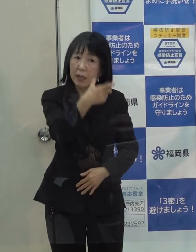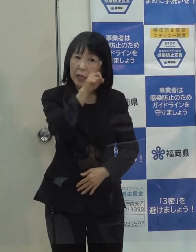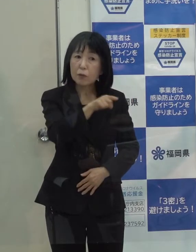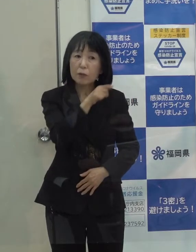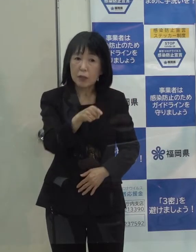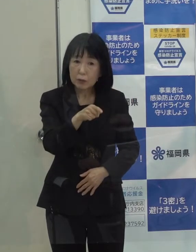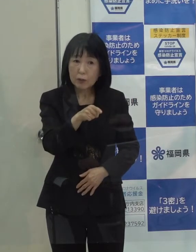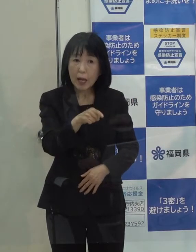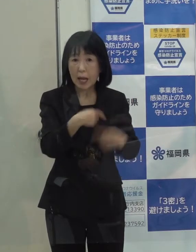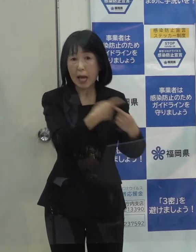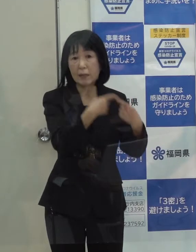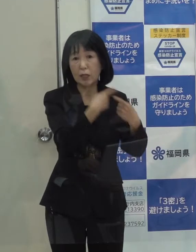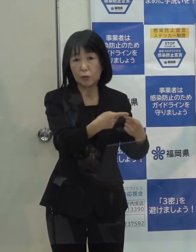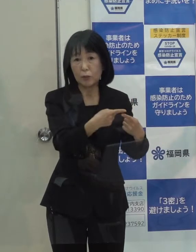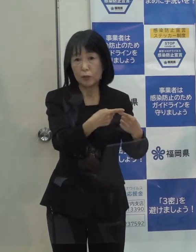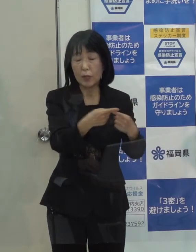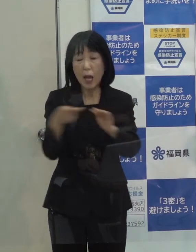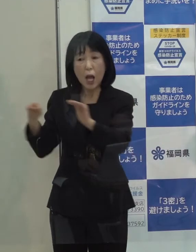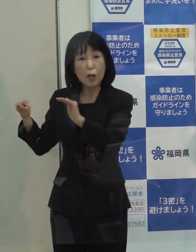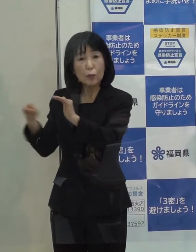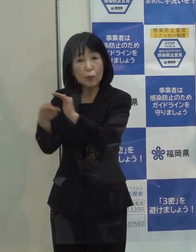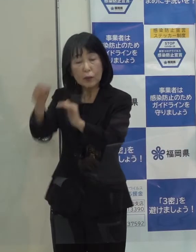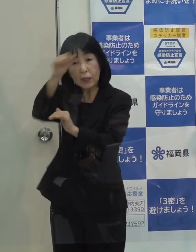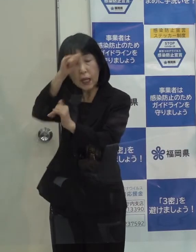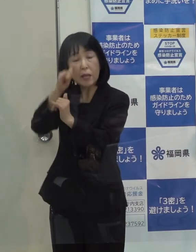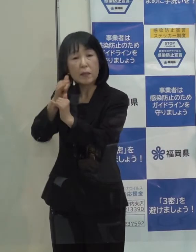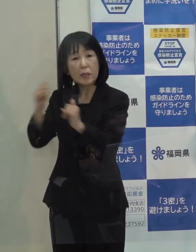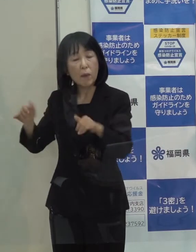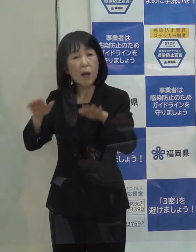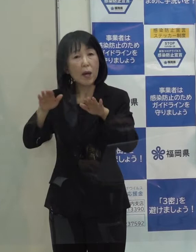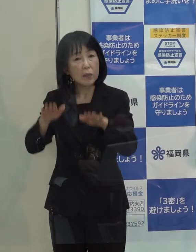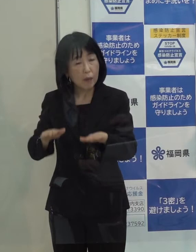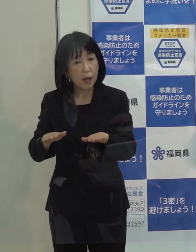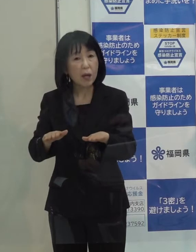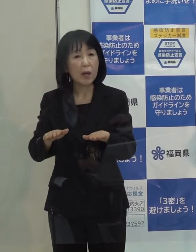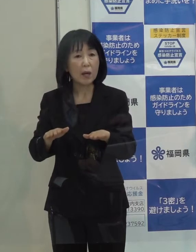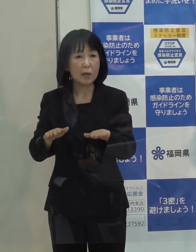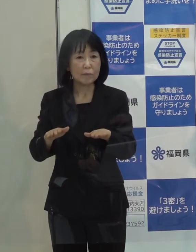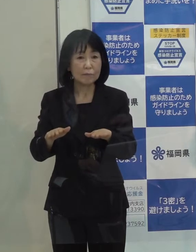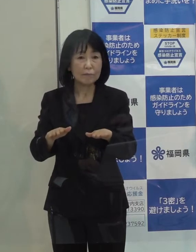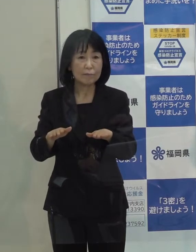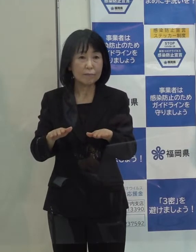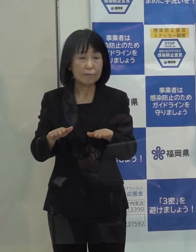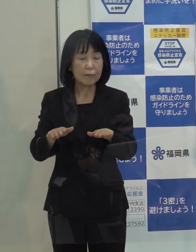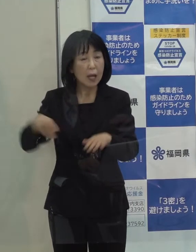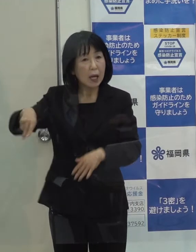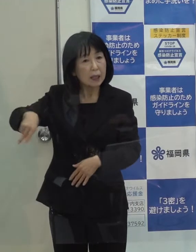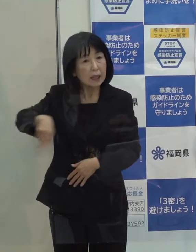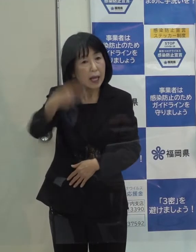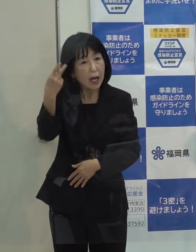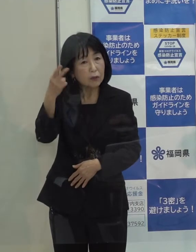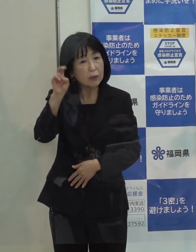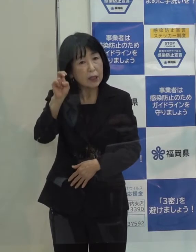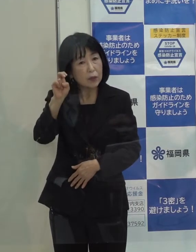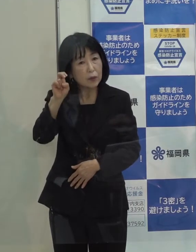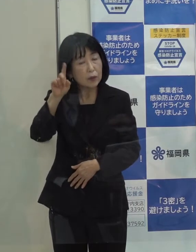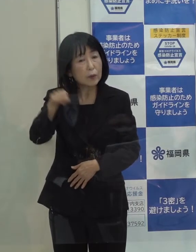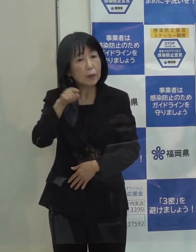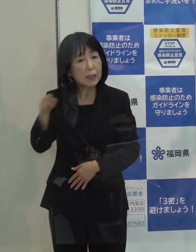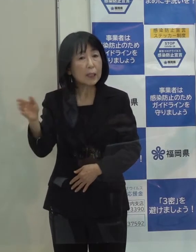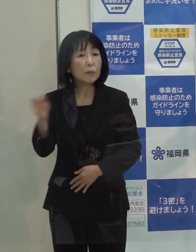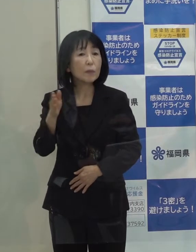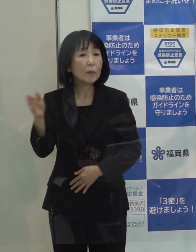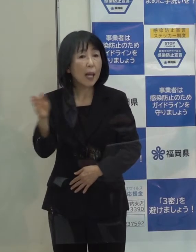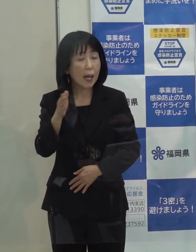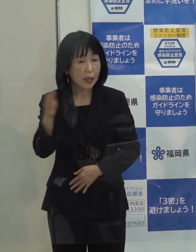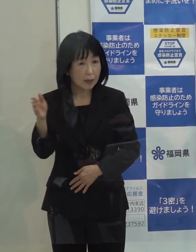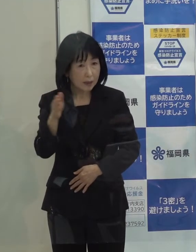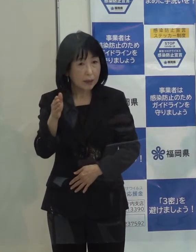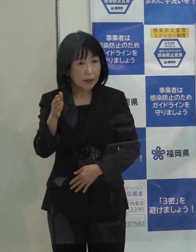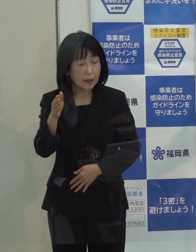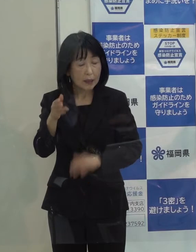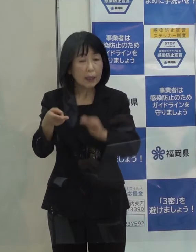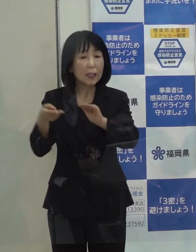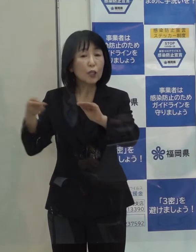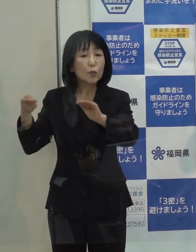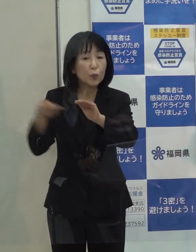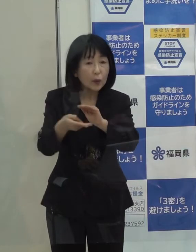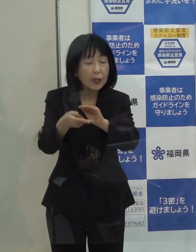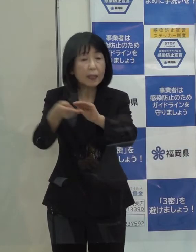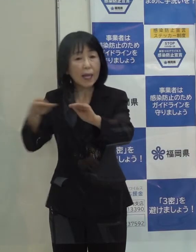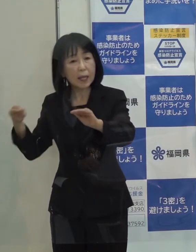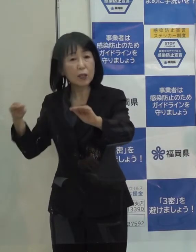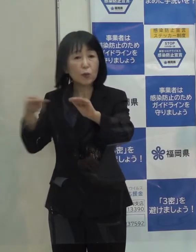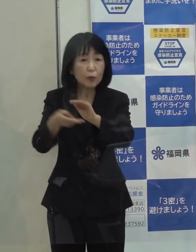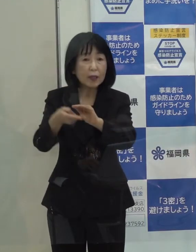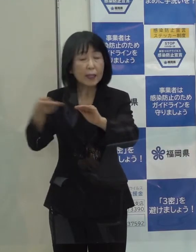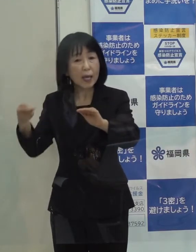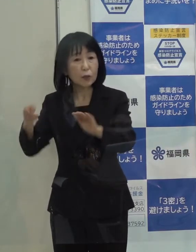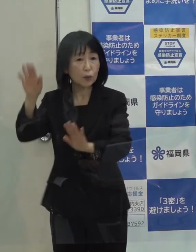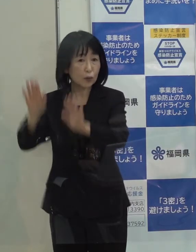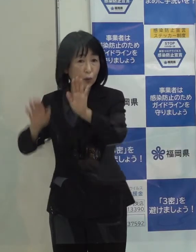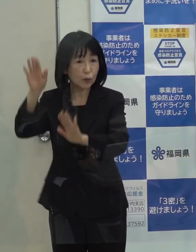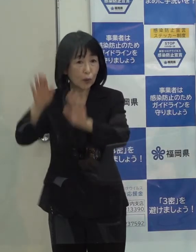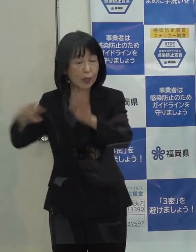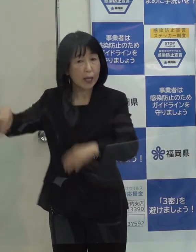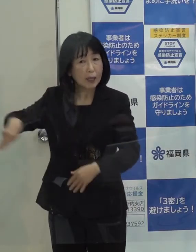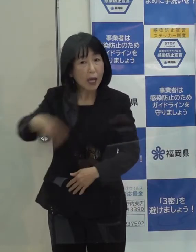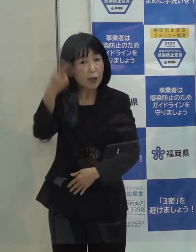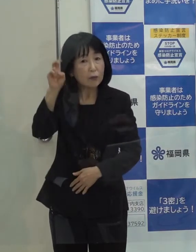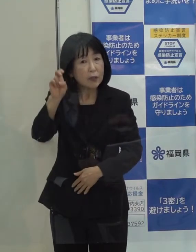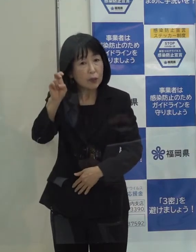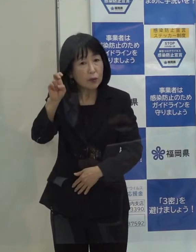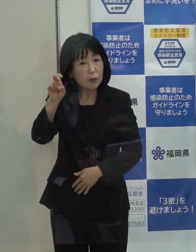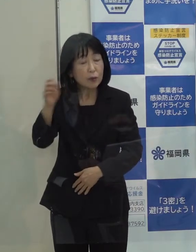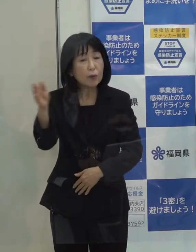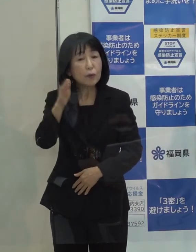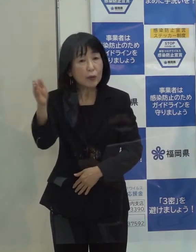入院患者さんは退院と入院で出入りがありますが 大体このところ２２０人台で推移してきているという状況です